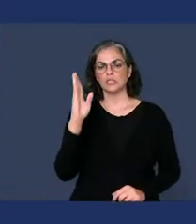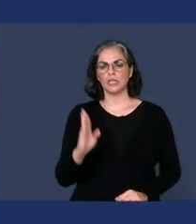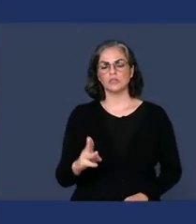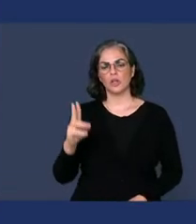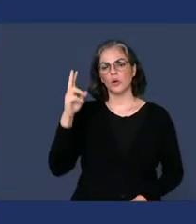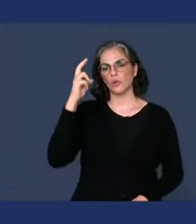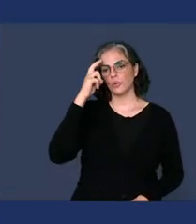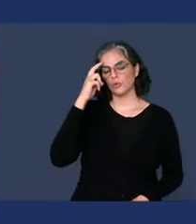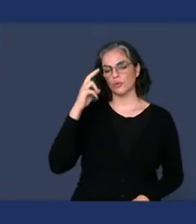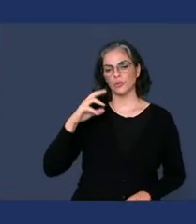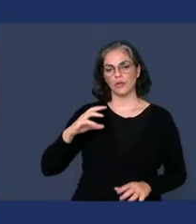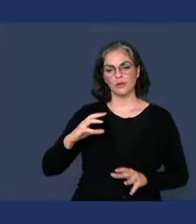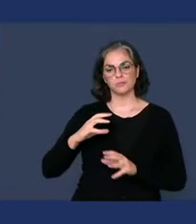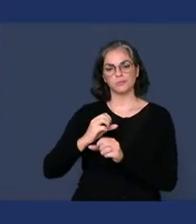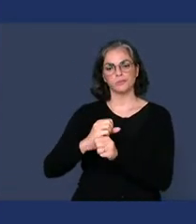PARA O BRASIL. É QUE HOJE